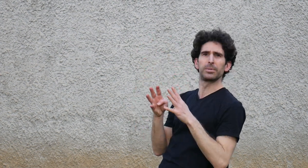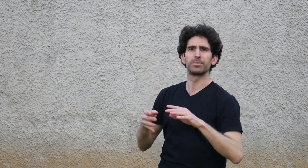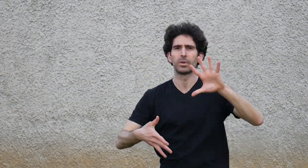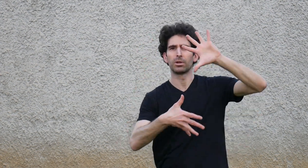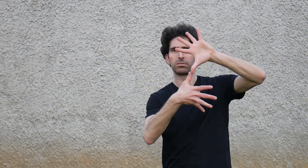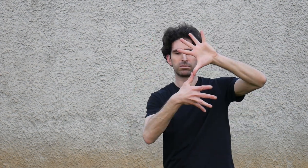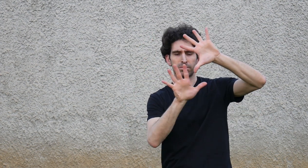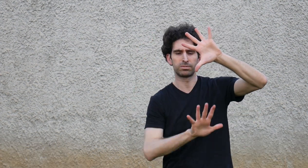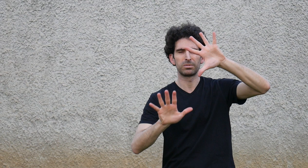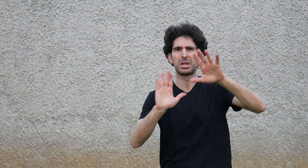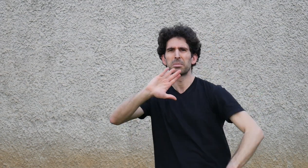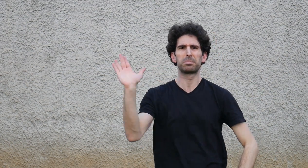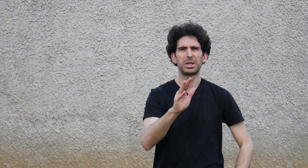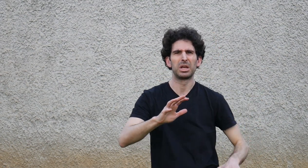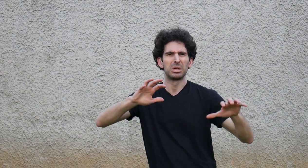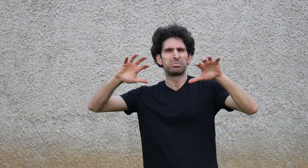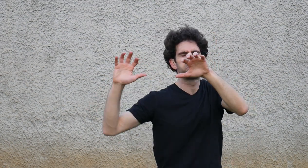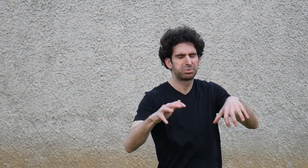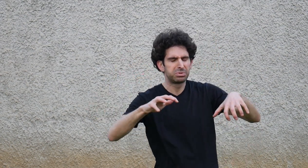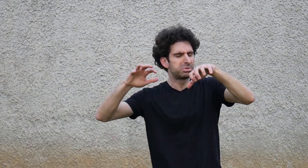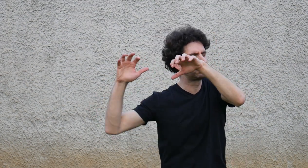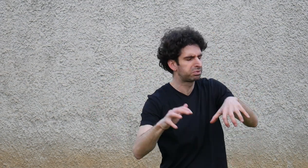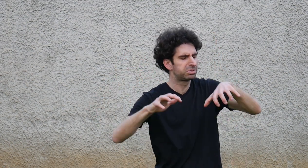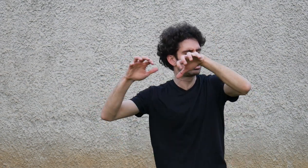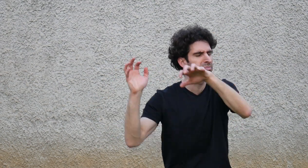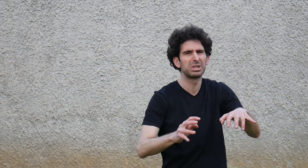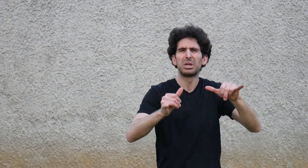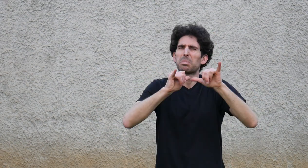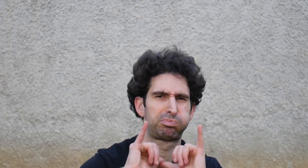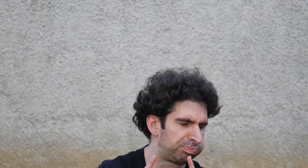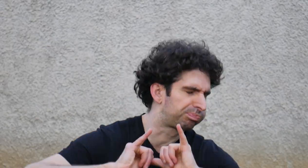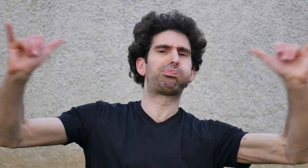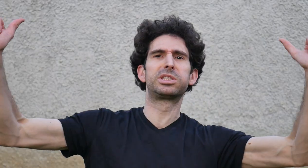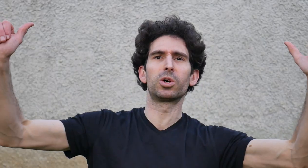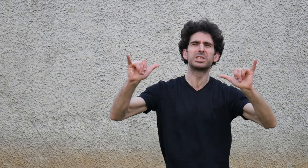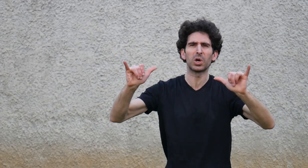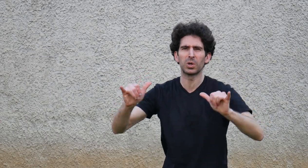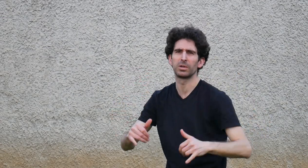En Amérique du Sud, les pluies sont souvent "puissantes".